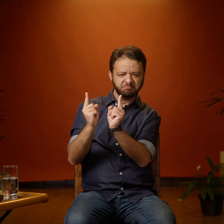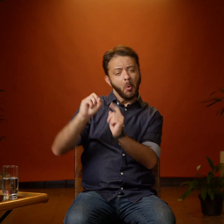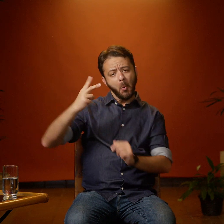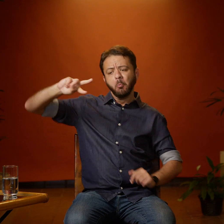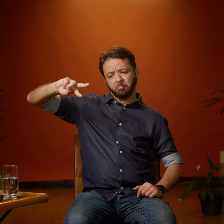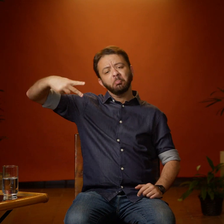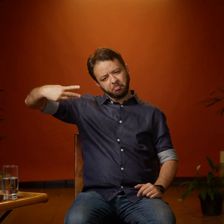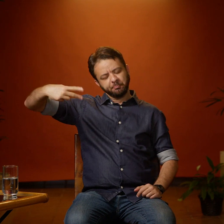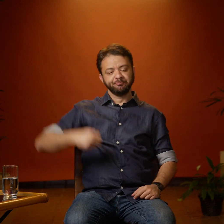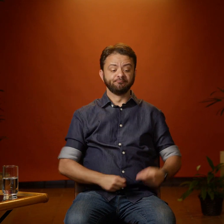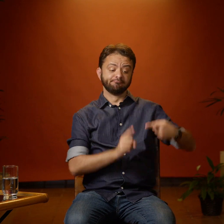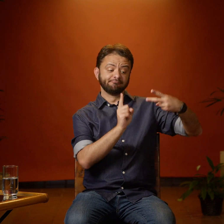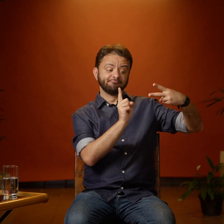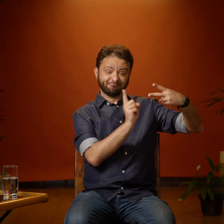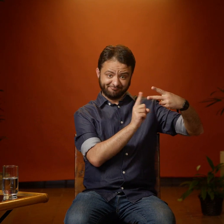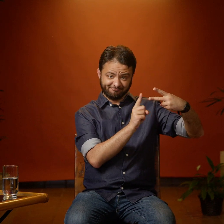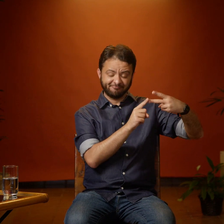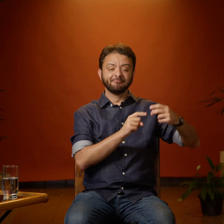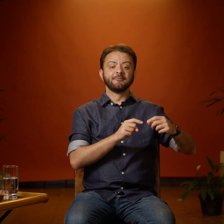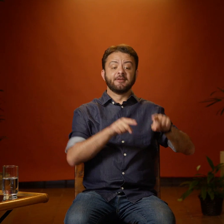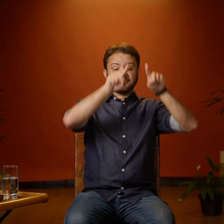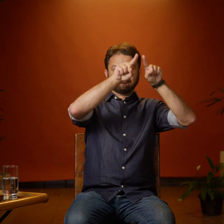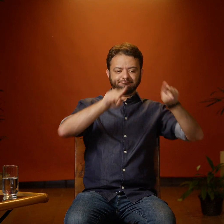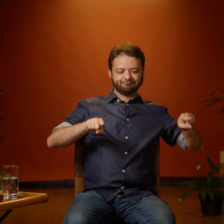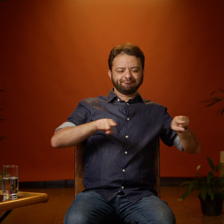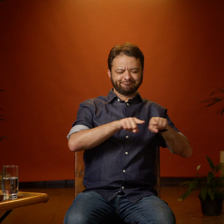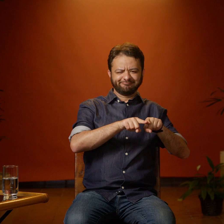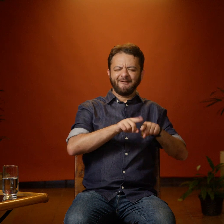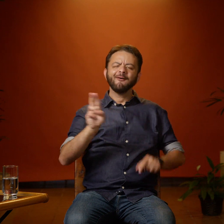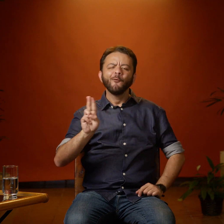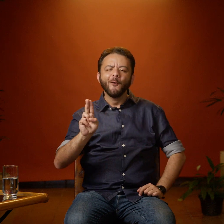depois da rentagular, nós temos o formato temos o formato piramidal,